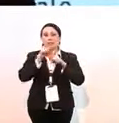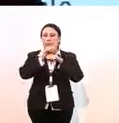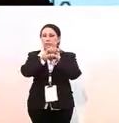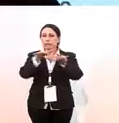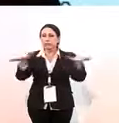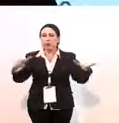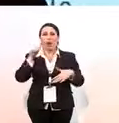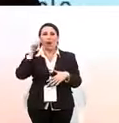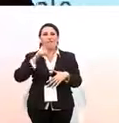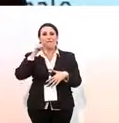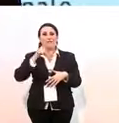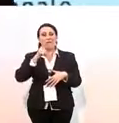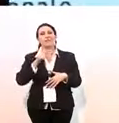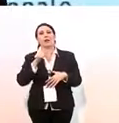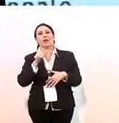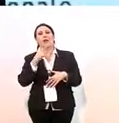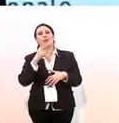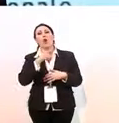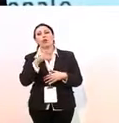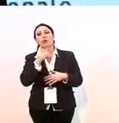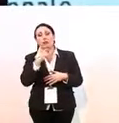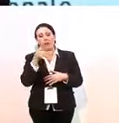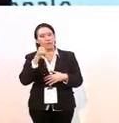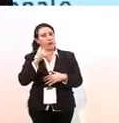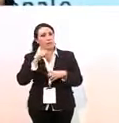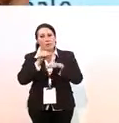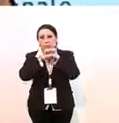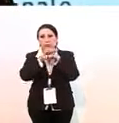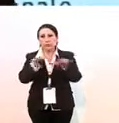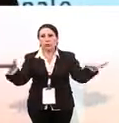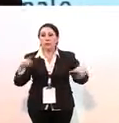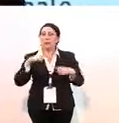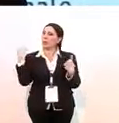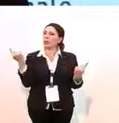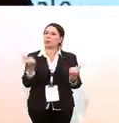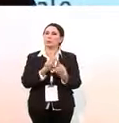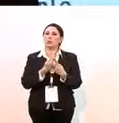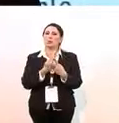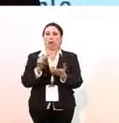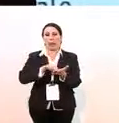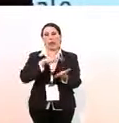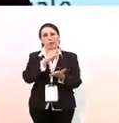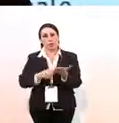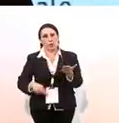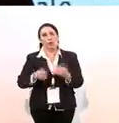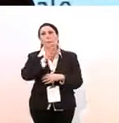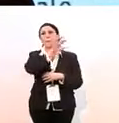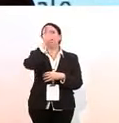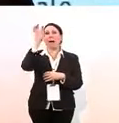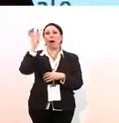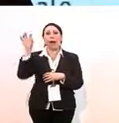news in quantità industriale. Tutte le elezioni dei principali paesi occidentali sono state